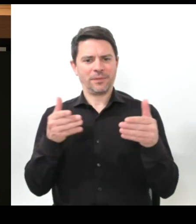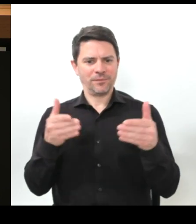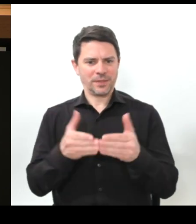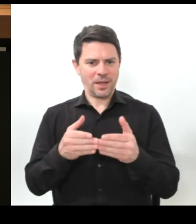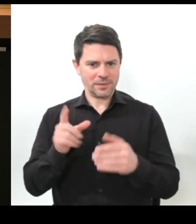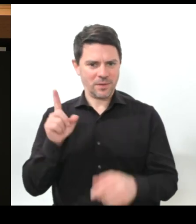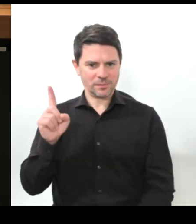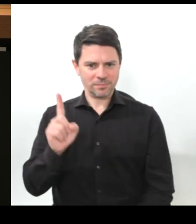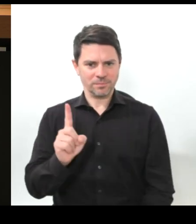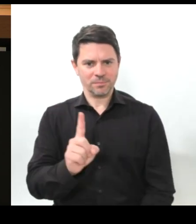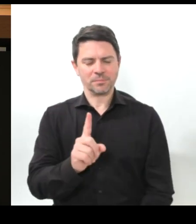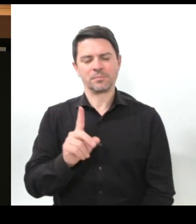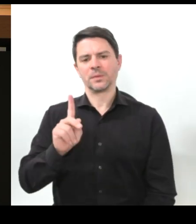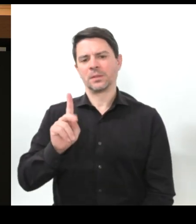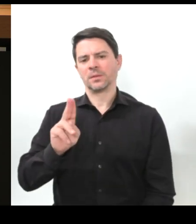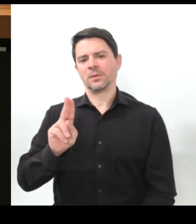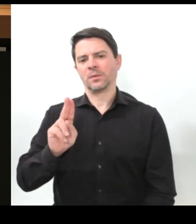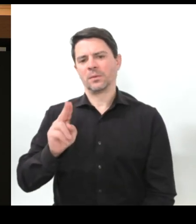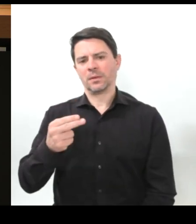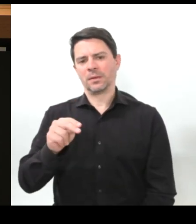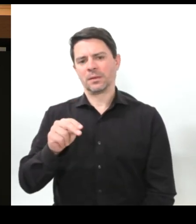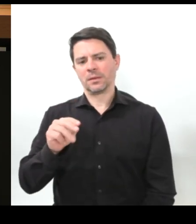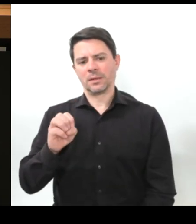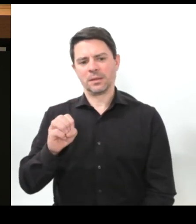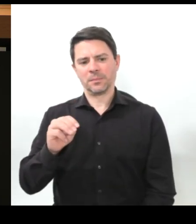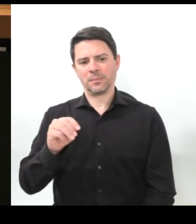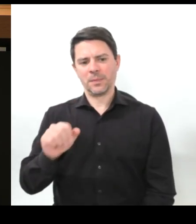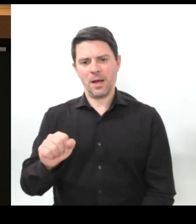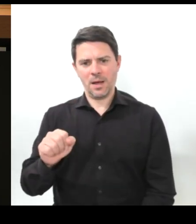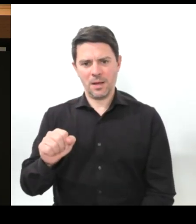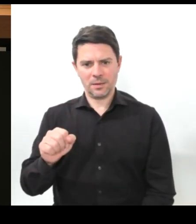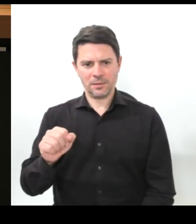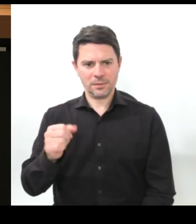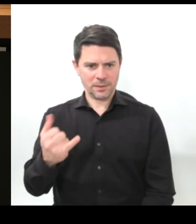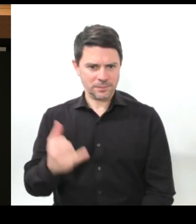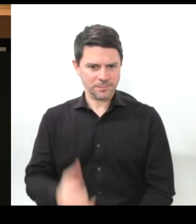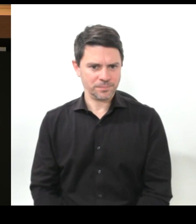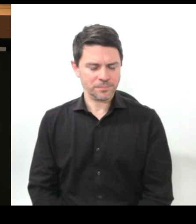Das ist klar. Im Koalitionsvertrag haben wir vereinbart, den Wohnungsneu- und